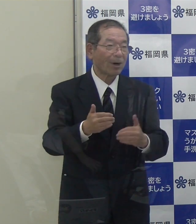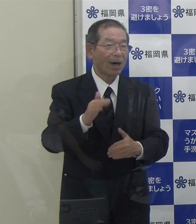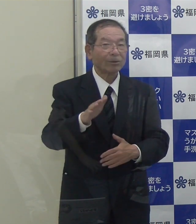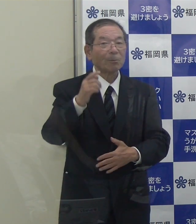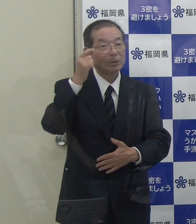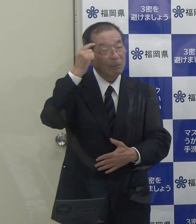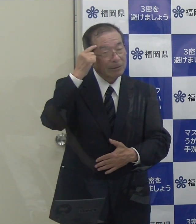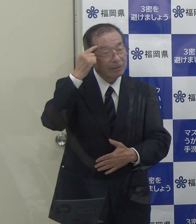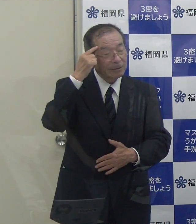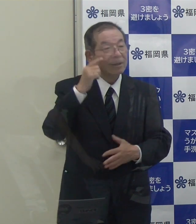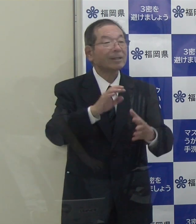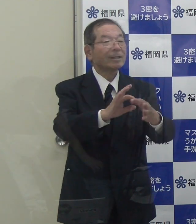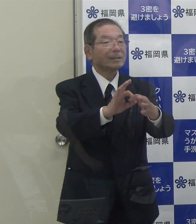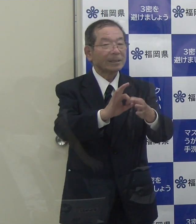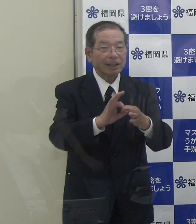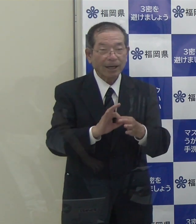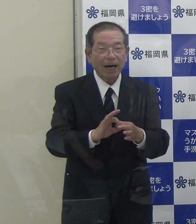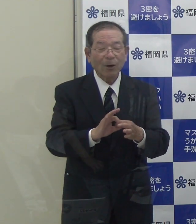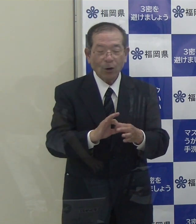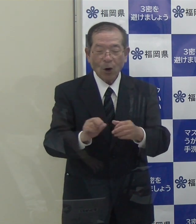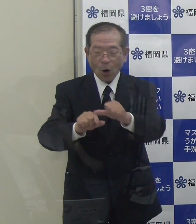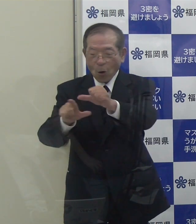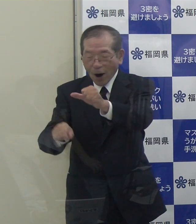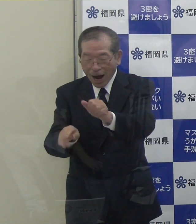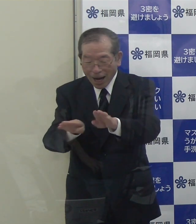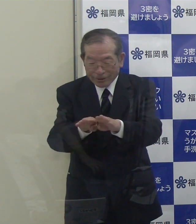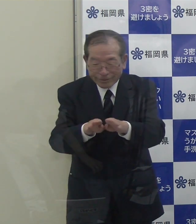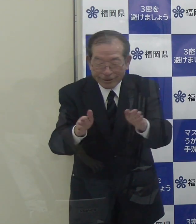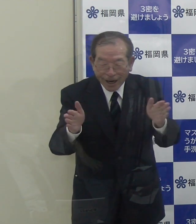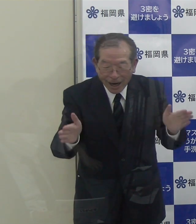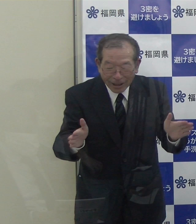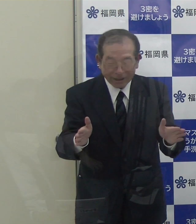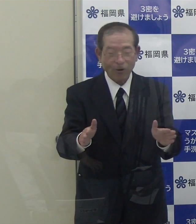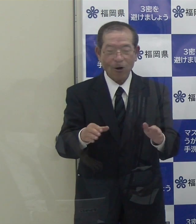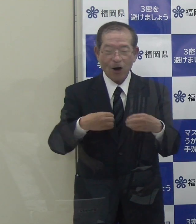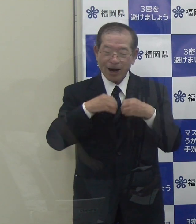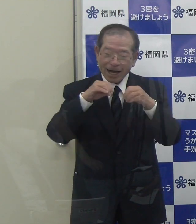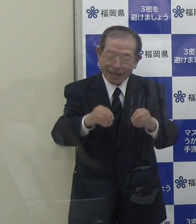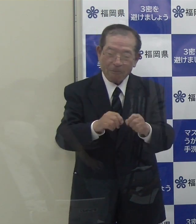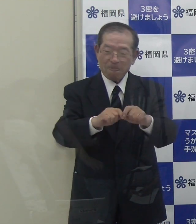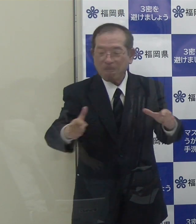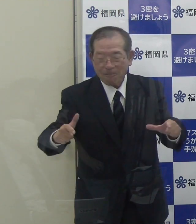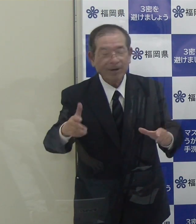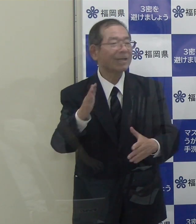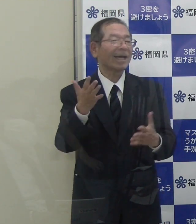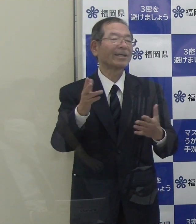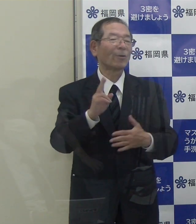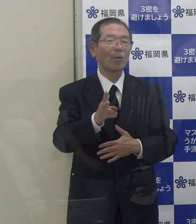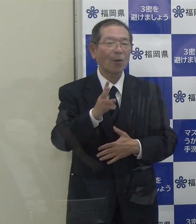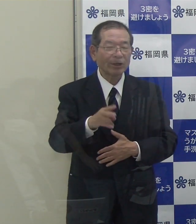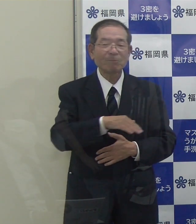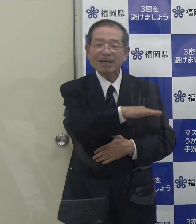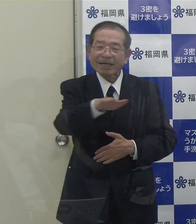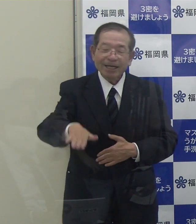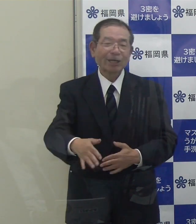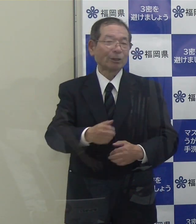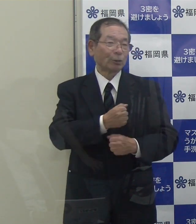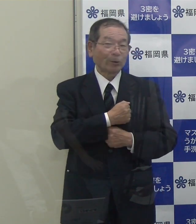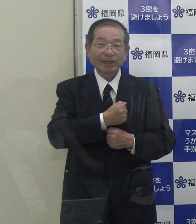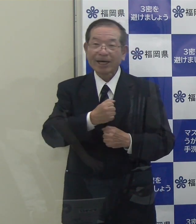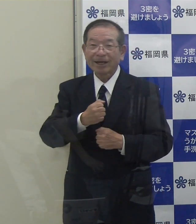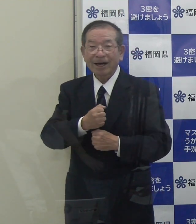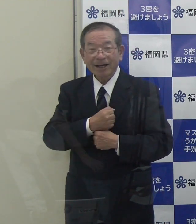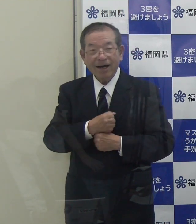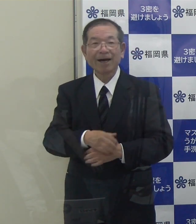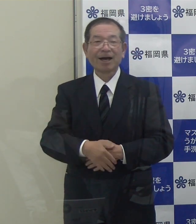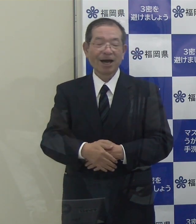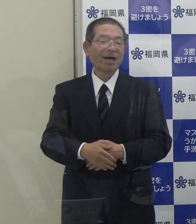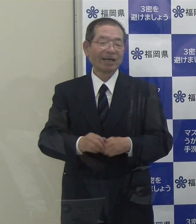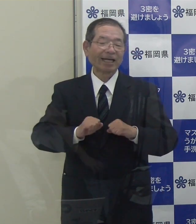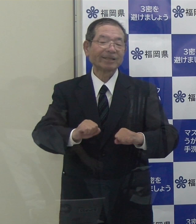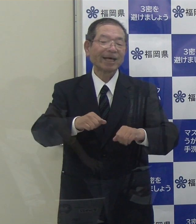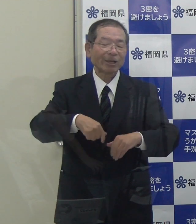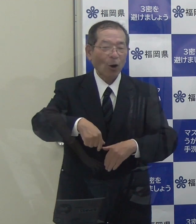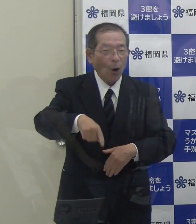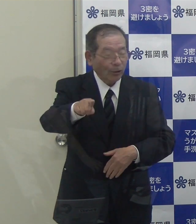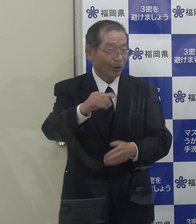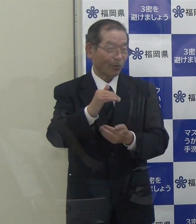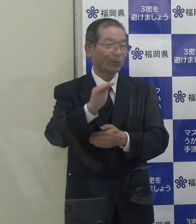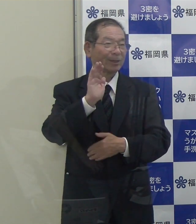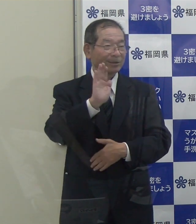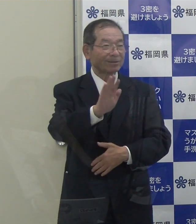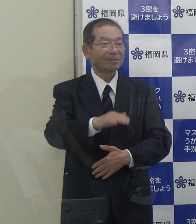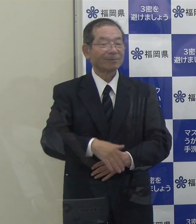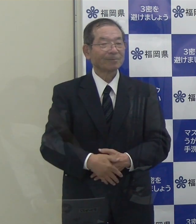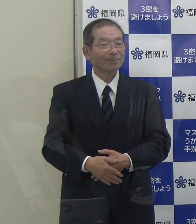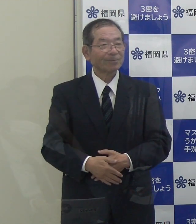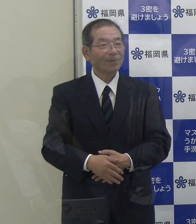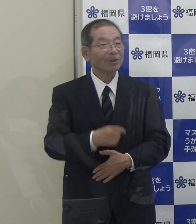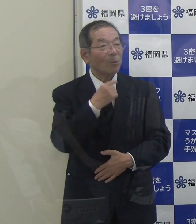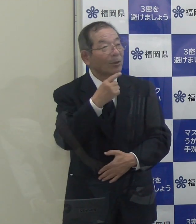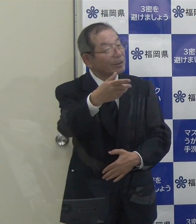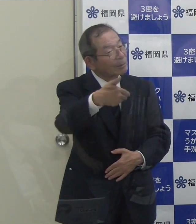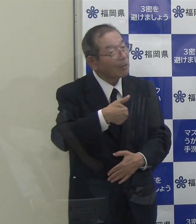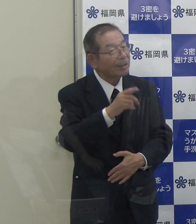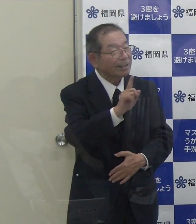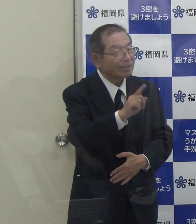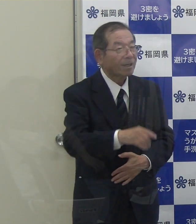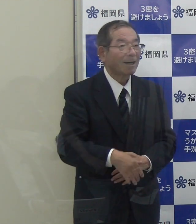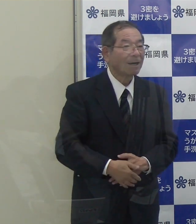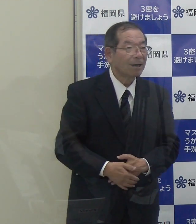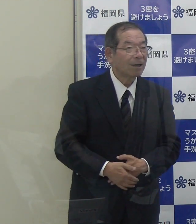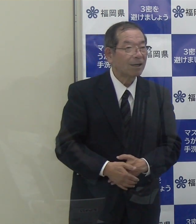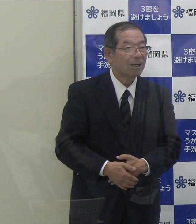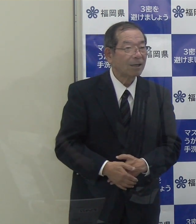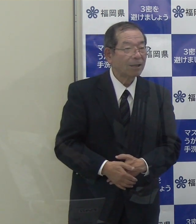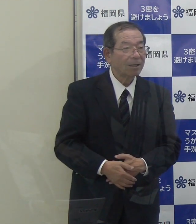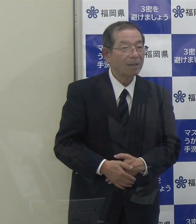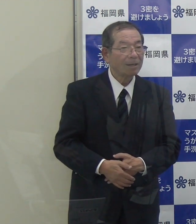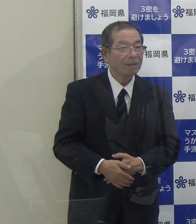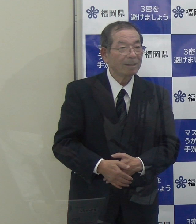そのためにも、このゴールデンウイークで感染が再拡大するようなことのないように、みんなで気をつけながらやっていこうということでございます。